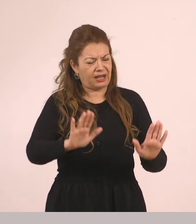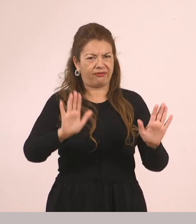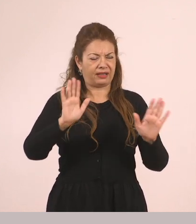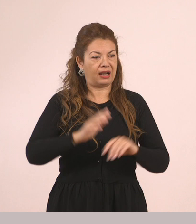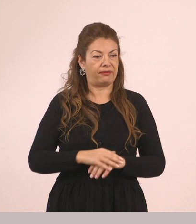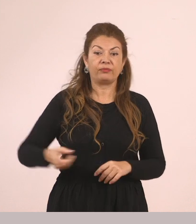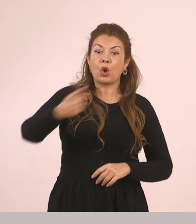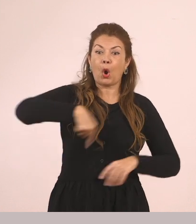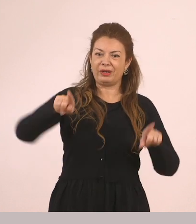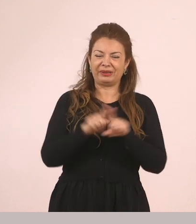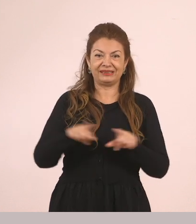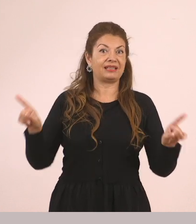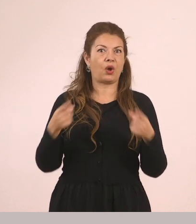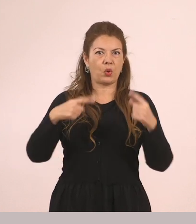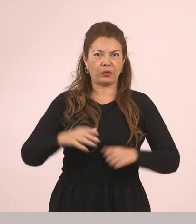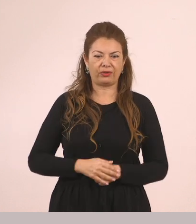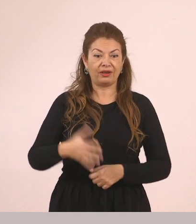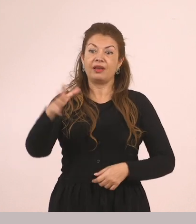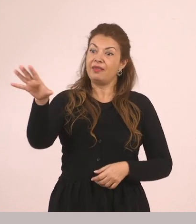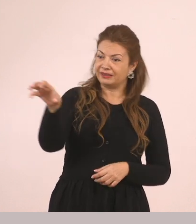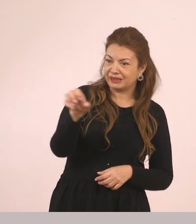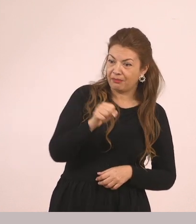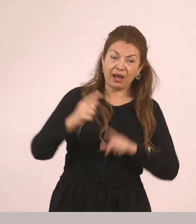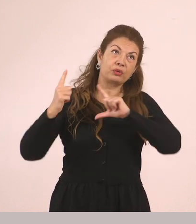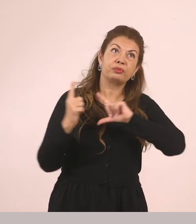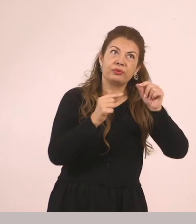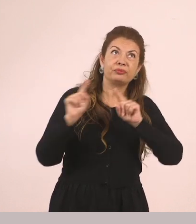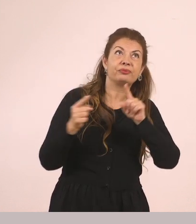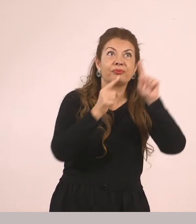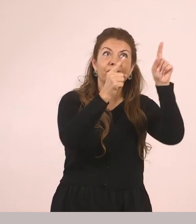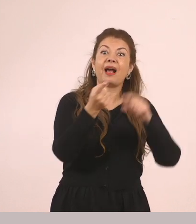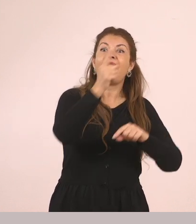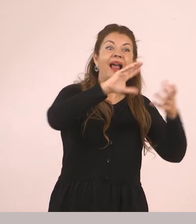Όλοι μαζί (τραγουδιστά): Θα σε πάρω να φύγουμε σ' άλλη γη, σ' άλλα μέρη